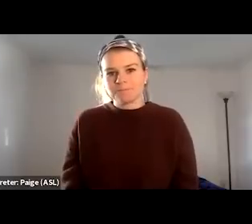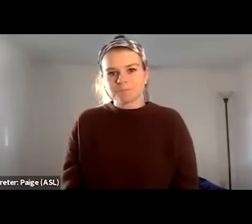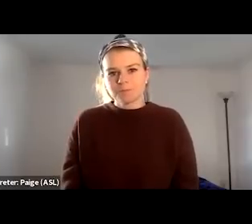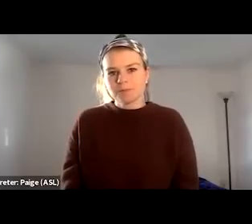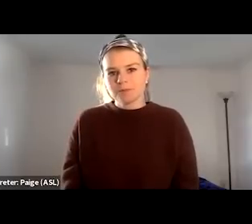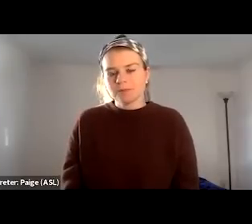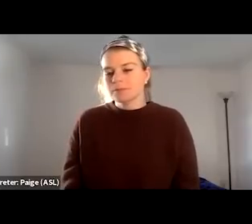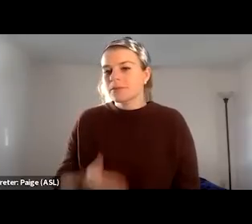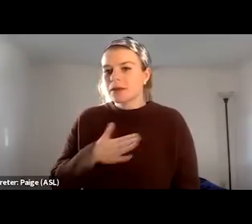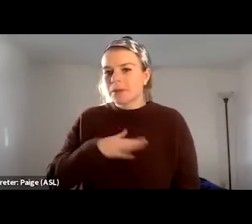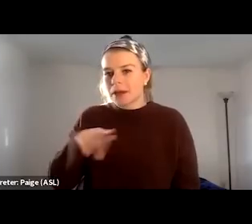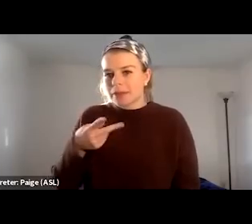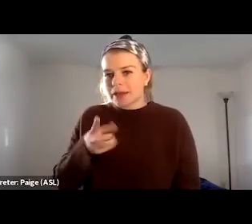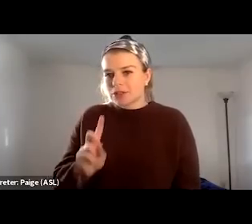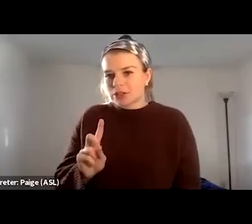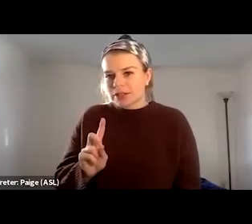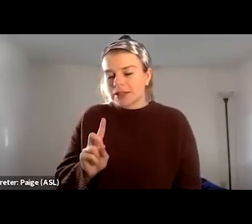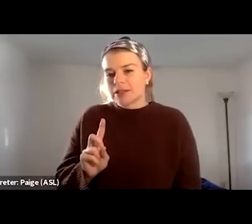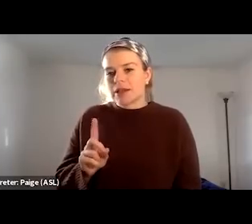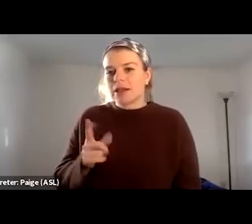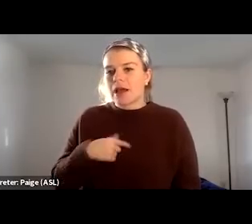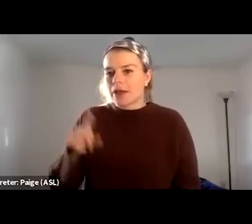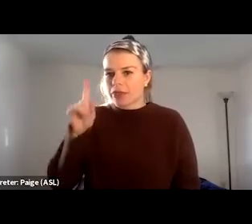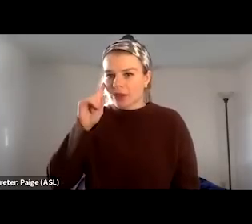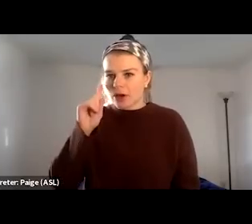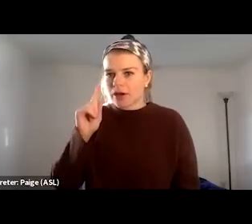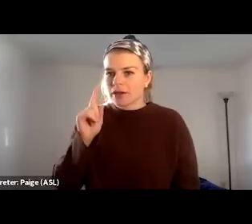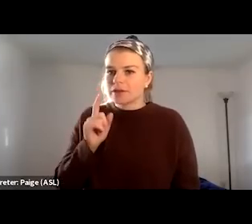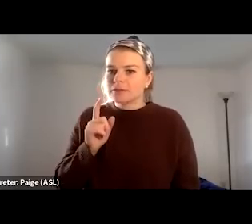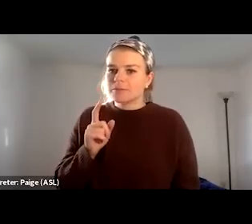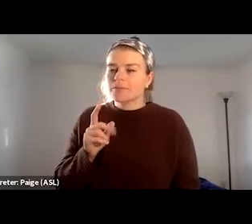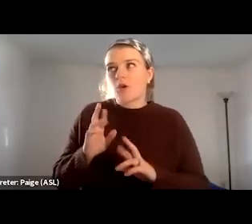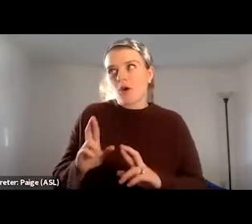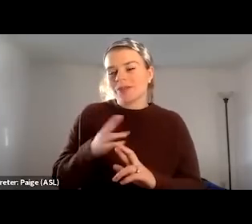Para mi doctorado, comencé a interesarme mucho... Creo que, con suerte, mi área de tema